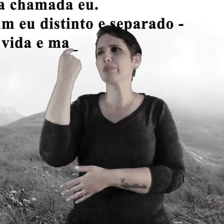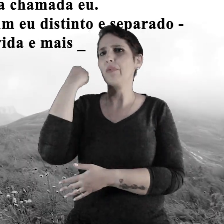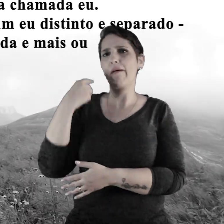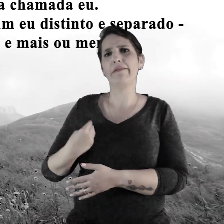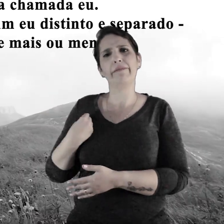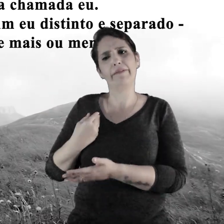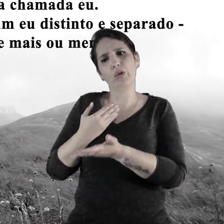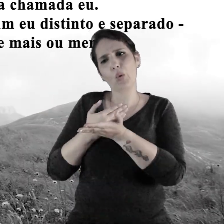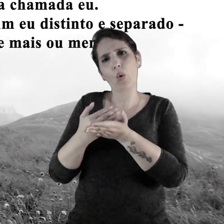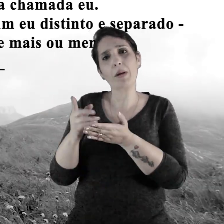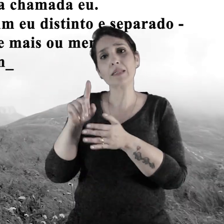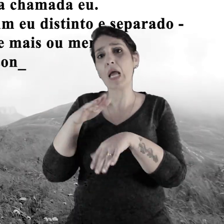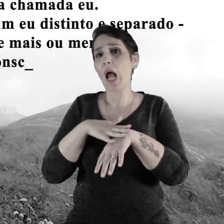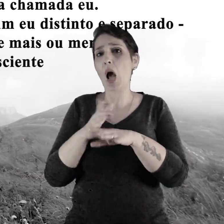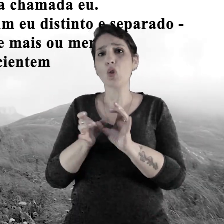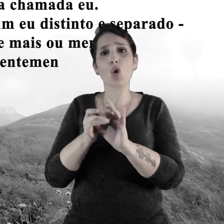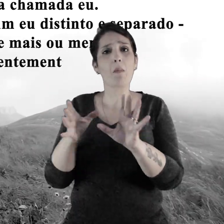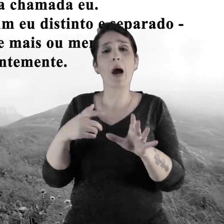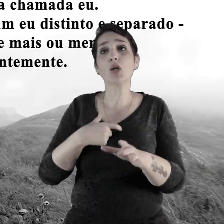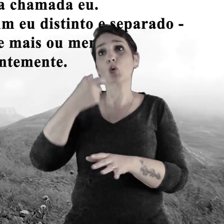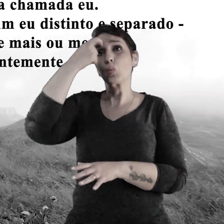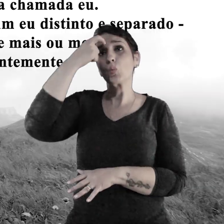É mais ou menos automática e inconscientemente.